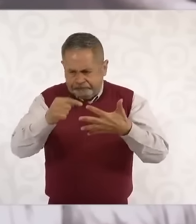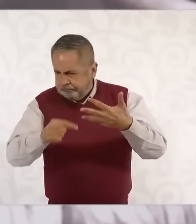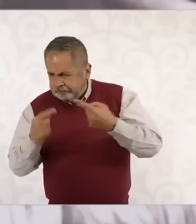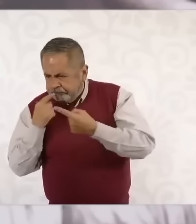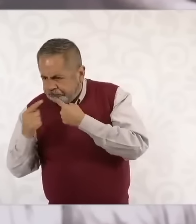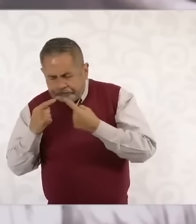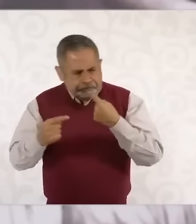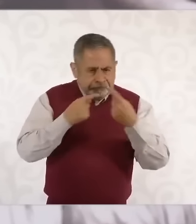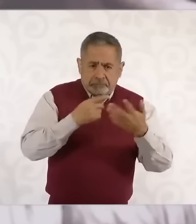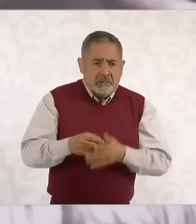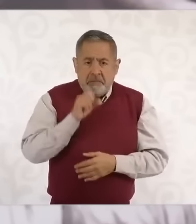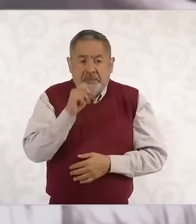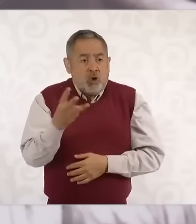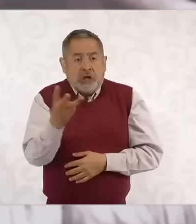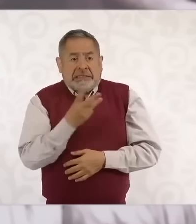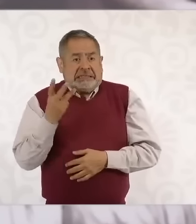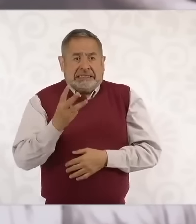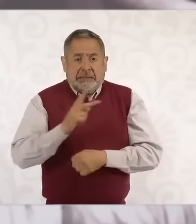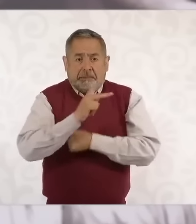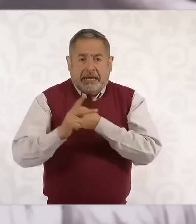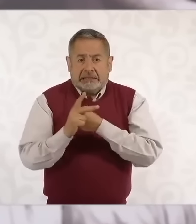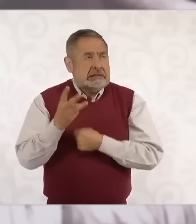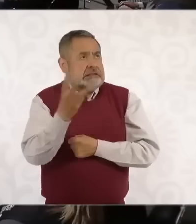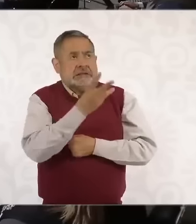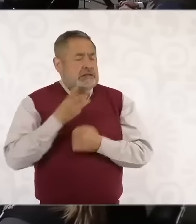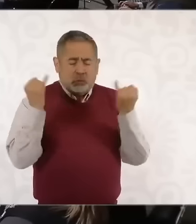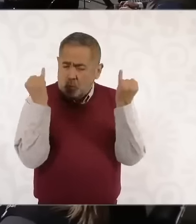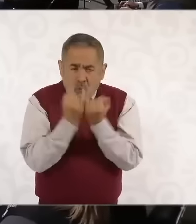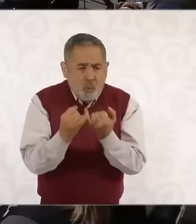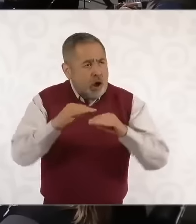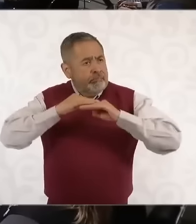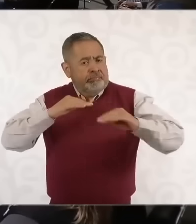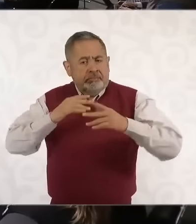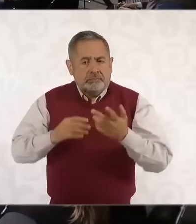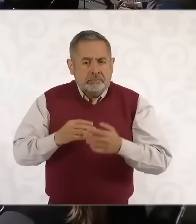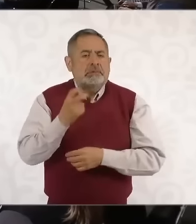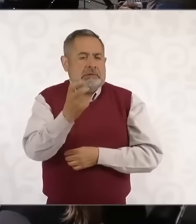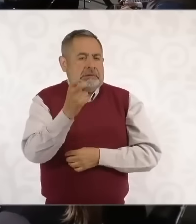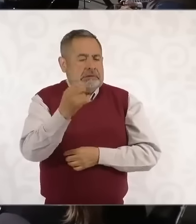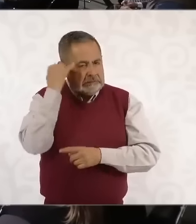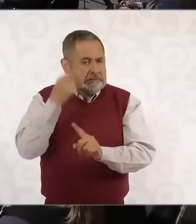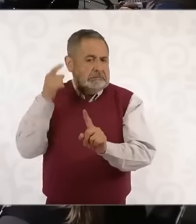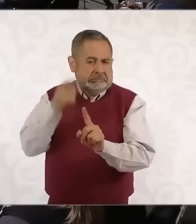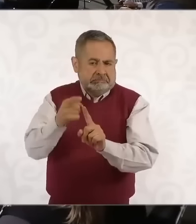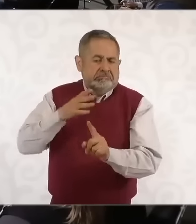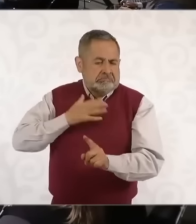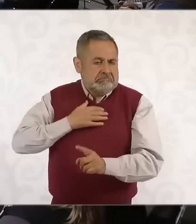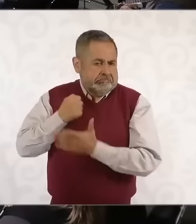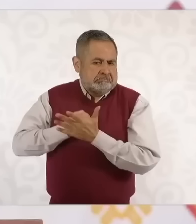las empresas de los tres países, entonces esas esa será nuestra o una de las de los objetivos a